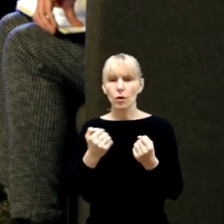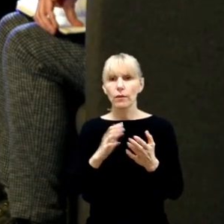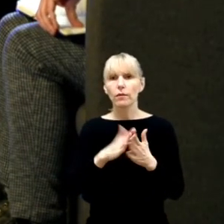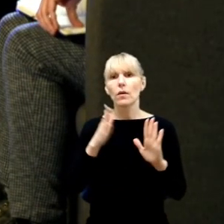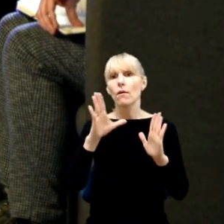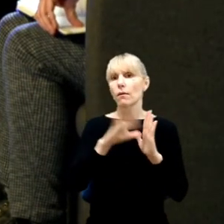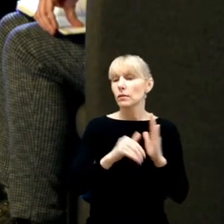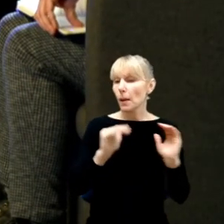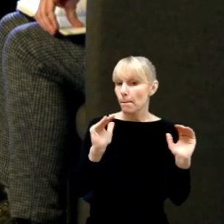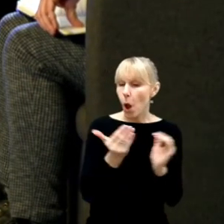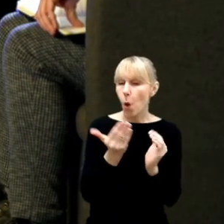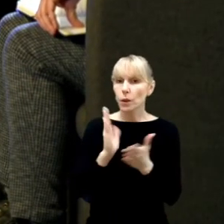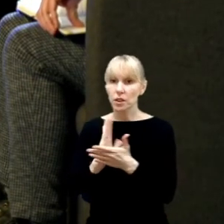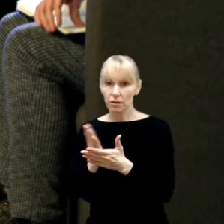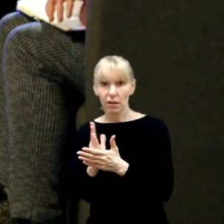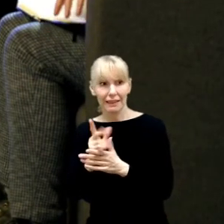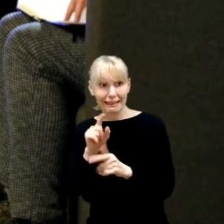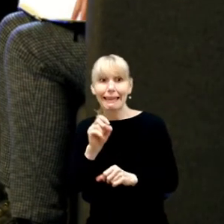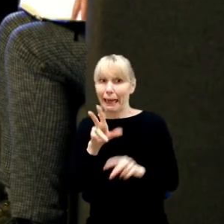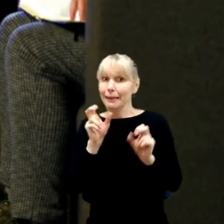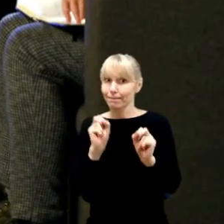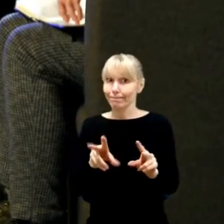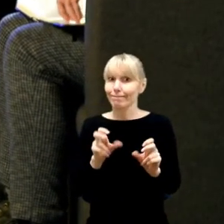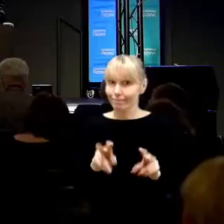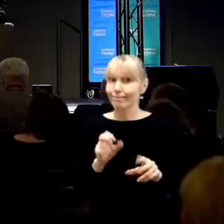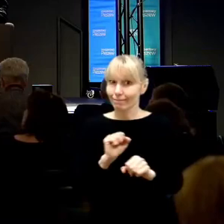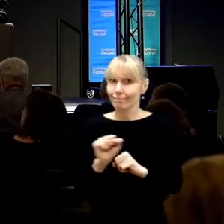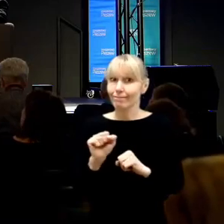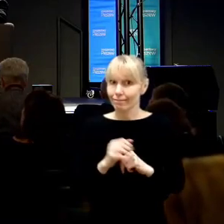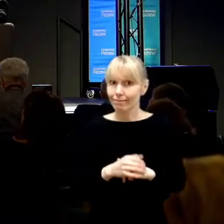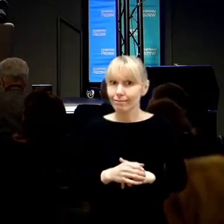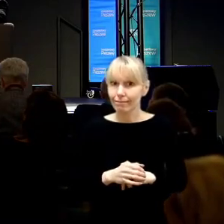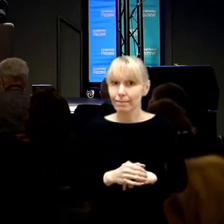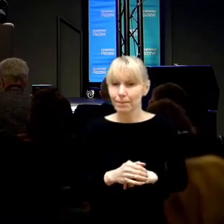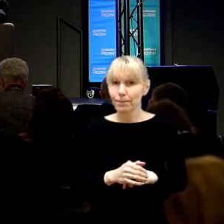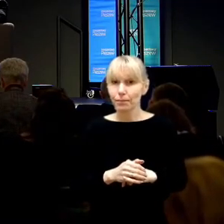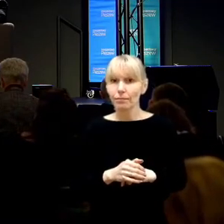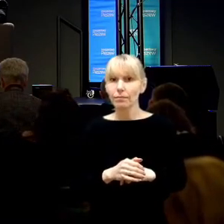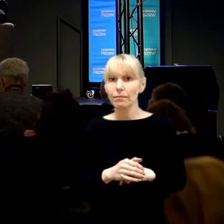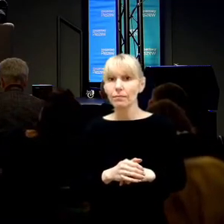gdzie traktujemy mieszkanie jako infrastrukturę,